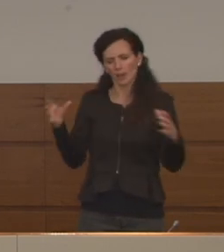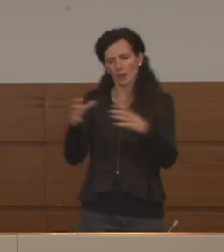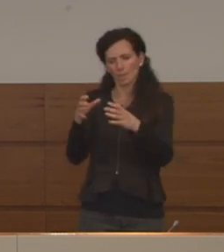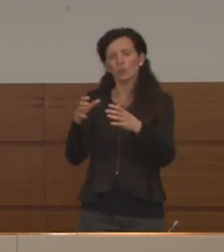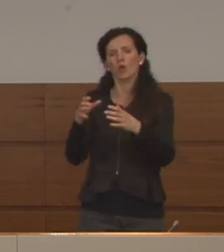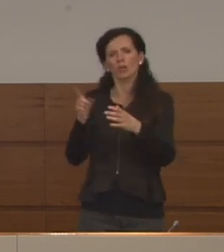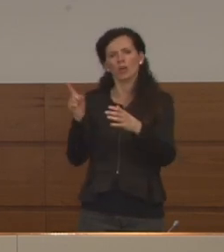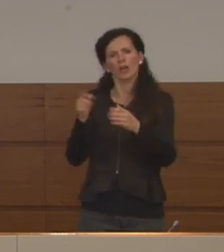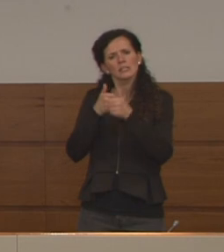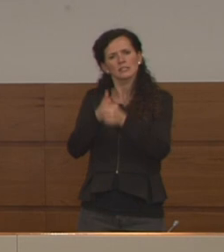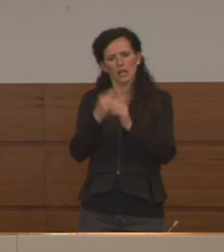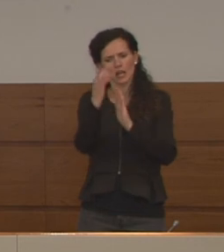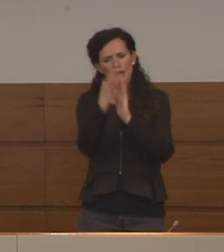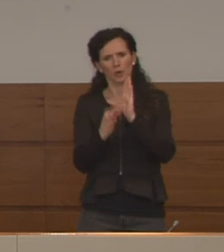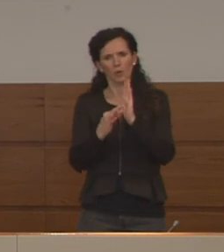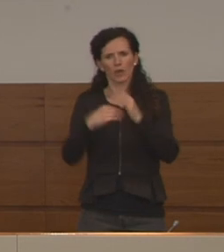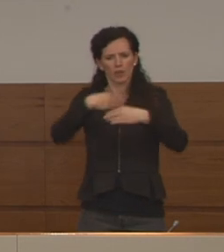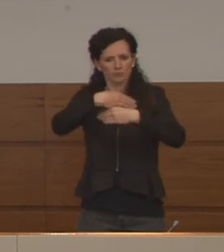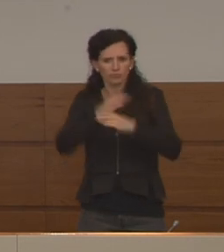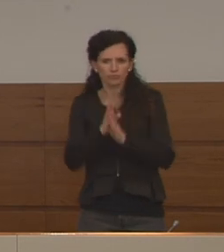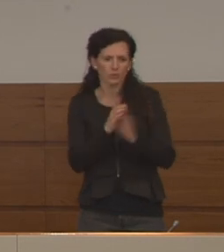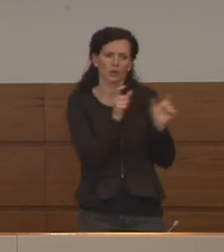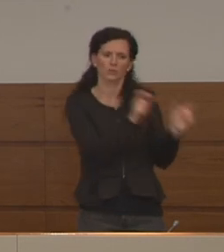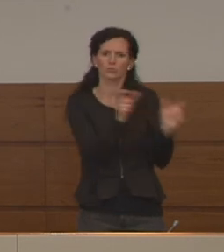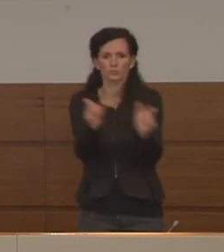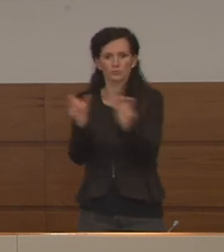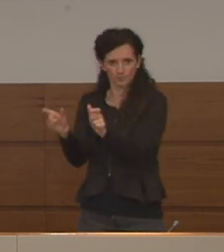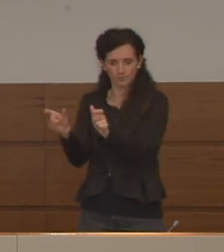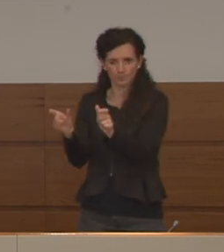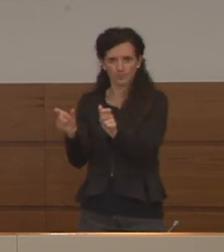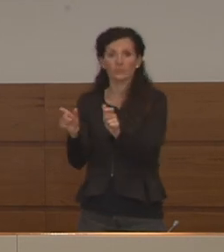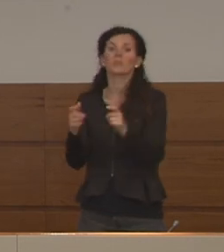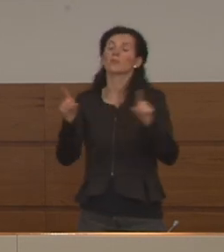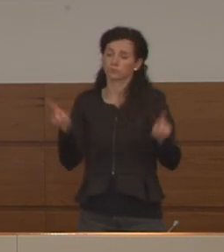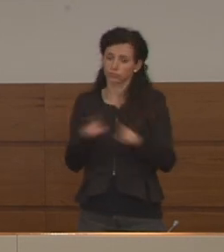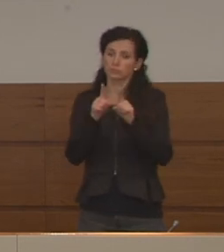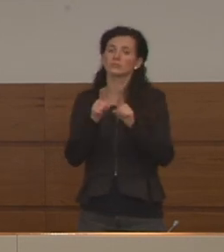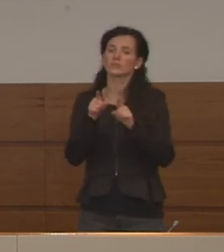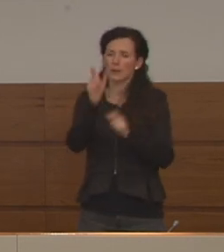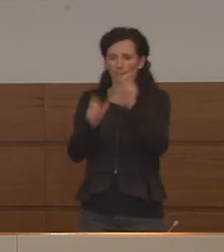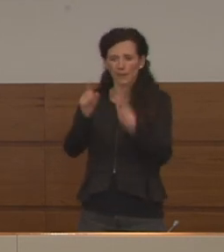stratificazione. Ovviamente anche per collocazione geografica, in modo tale che